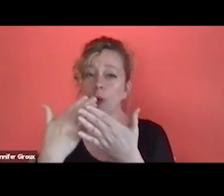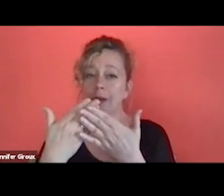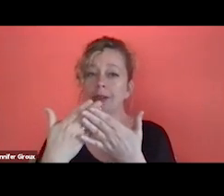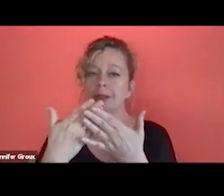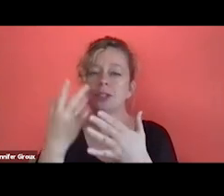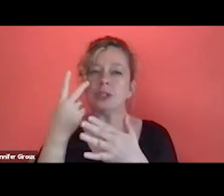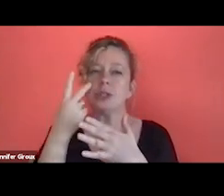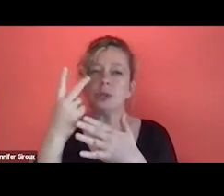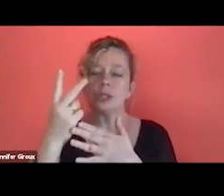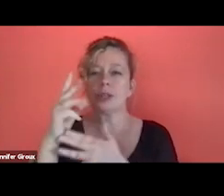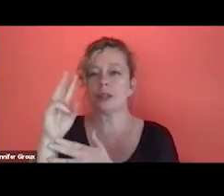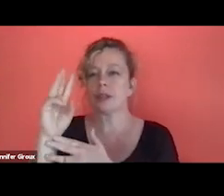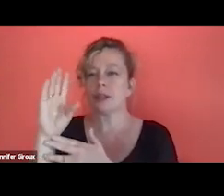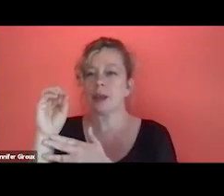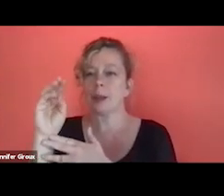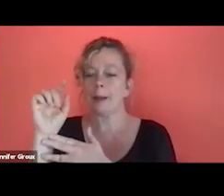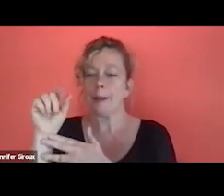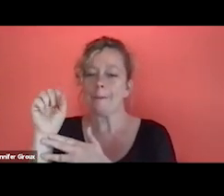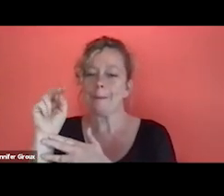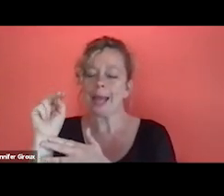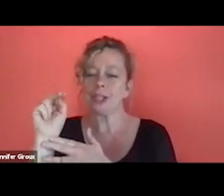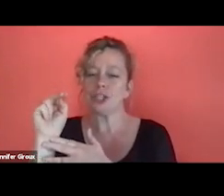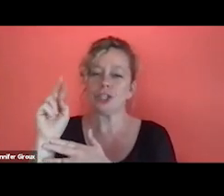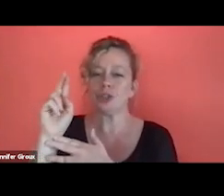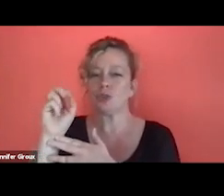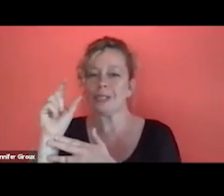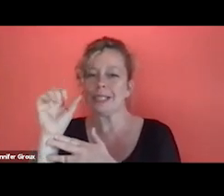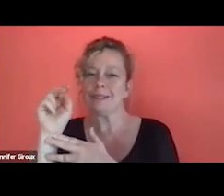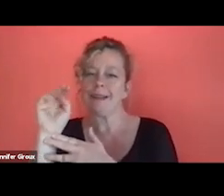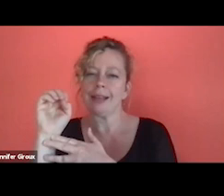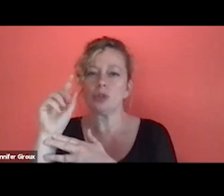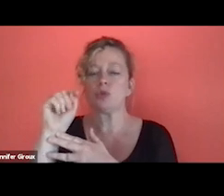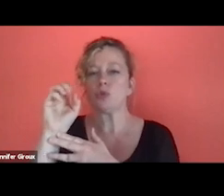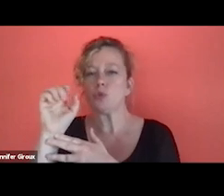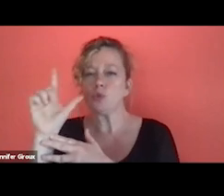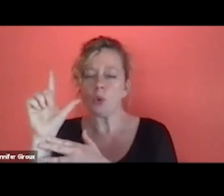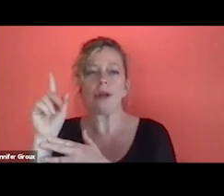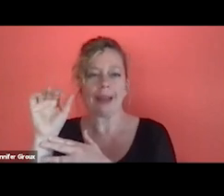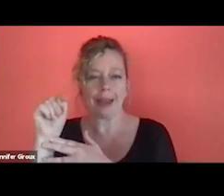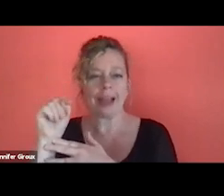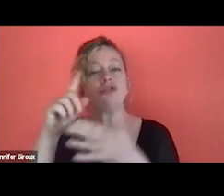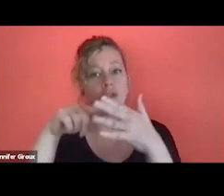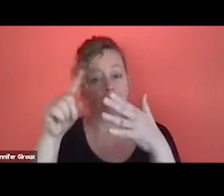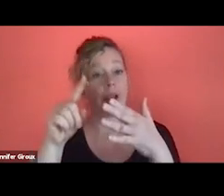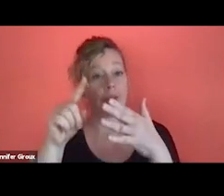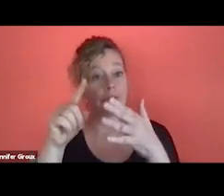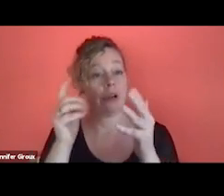del Kit de herramientas de resiliencia de la compasión, que es un recurso realmente excelente. Definitivamente les animo a que lo prueben. También está el ProQOL,